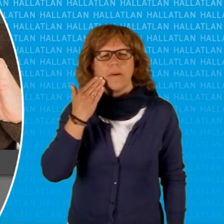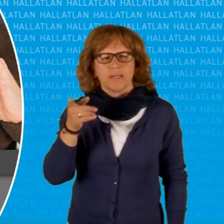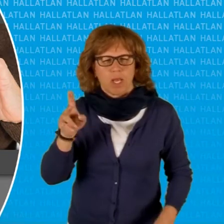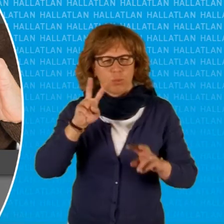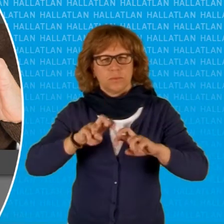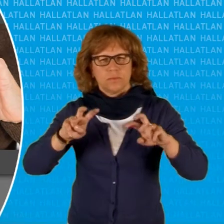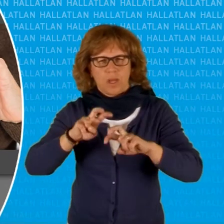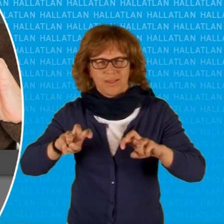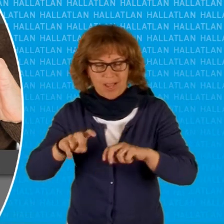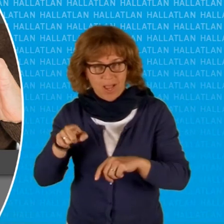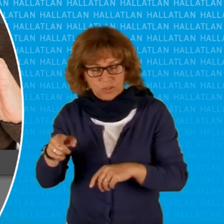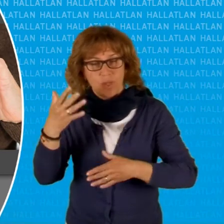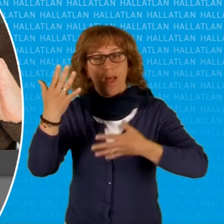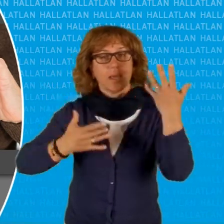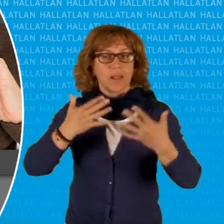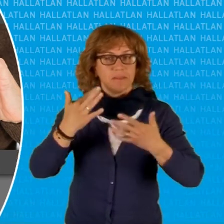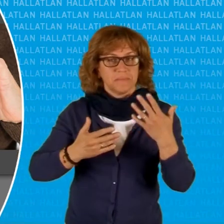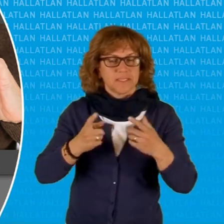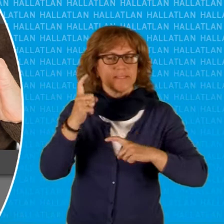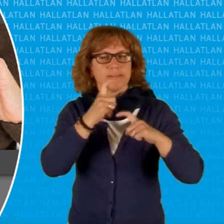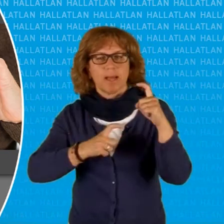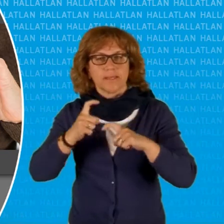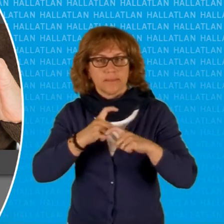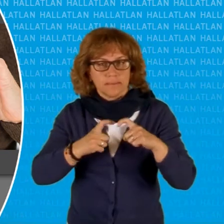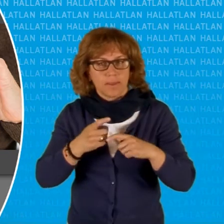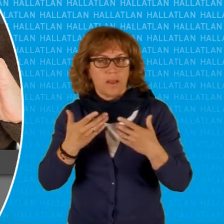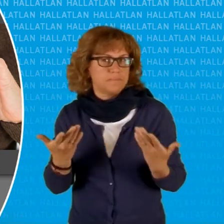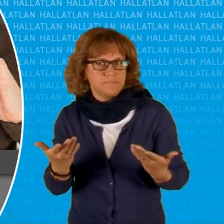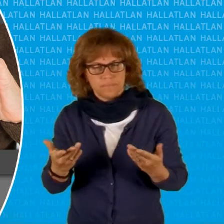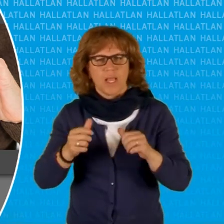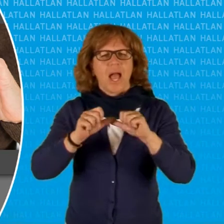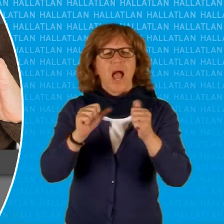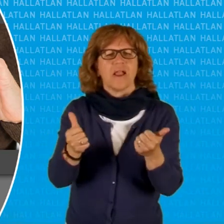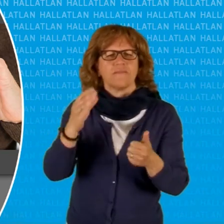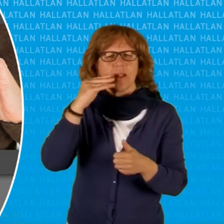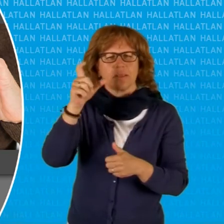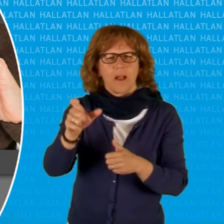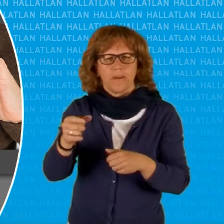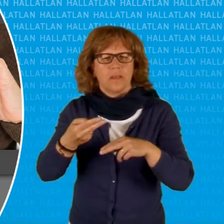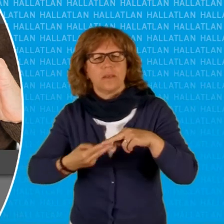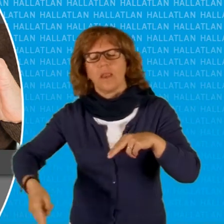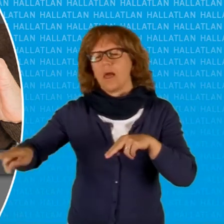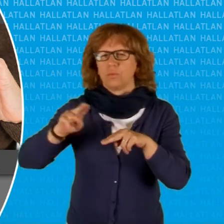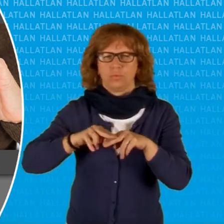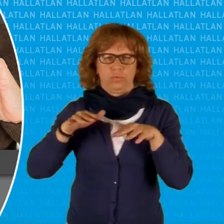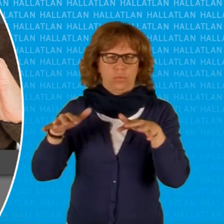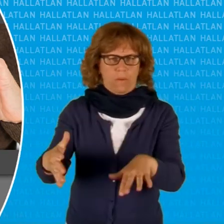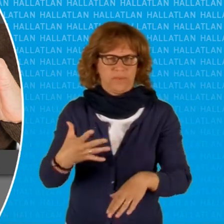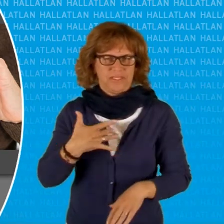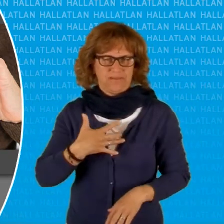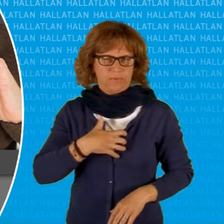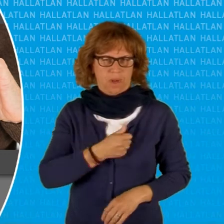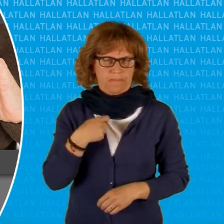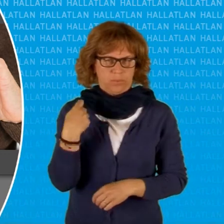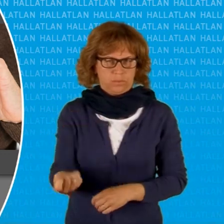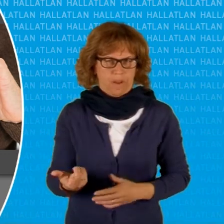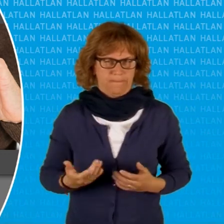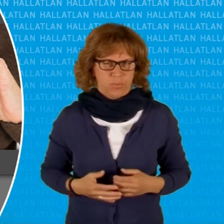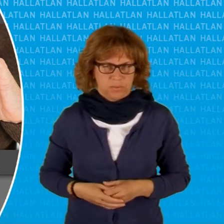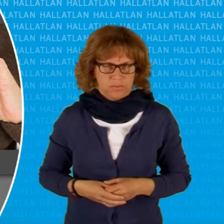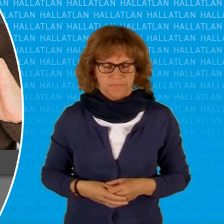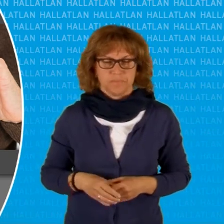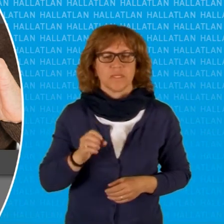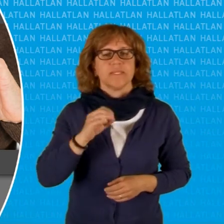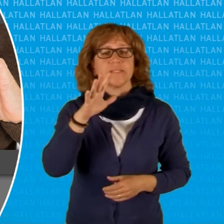Egy amerikai kutatás eredményei szerint az elvált emberek nagyobb valószínűséggel kapnak szívrohamot.